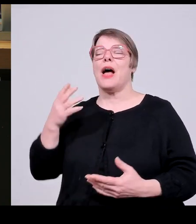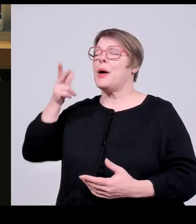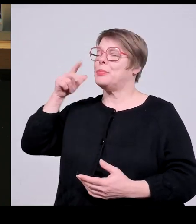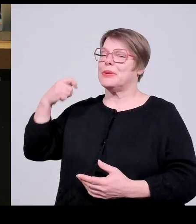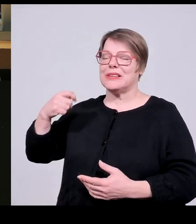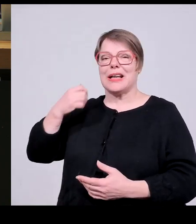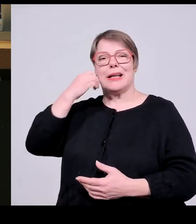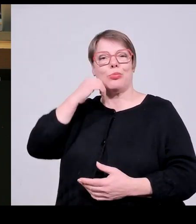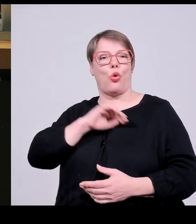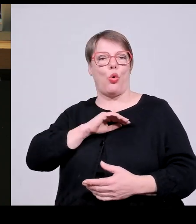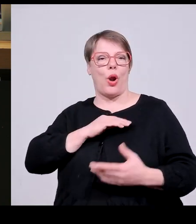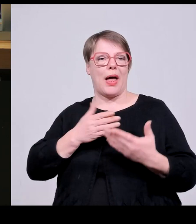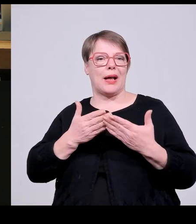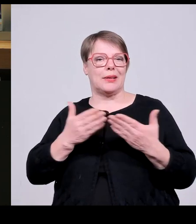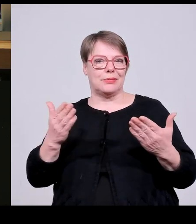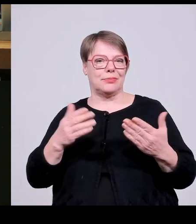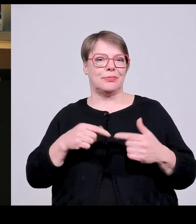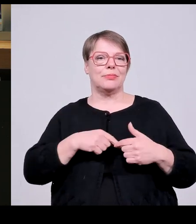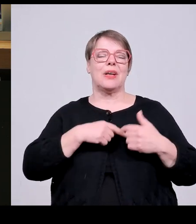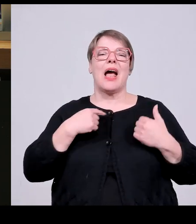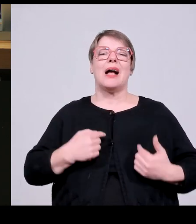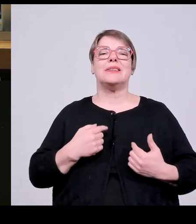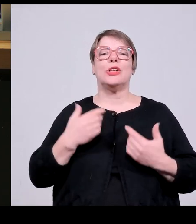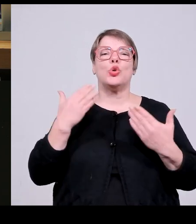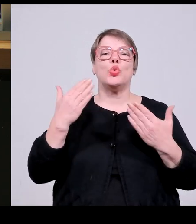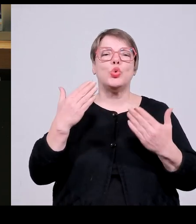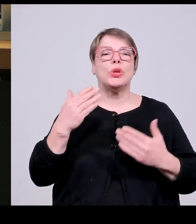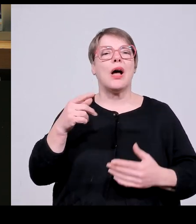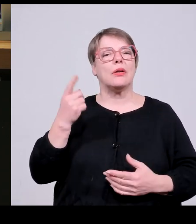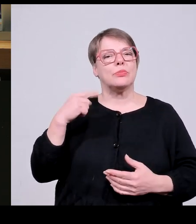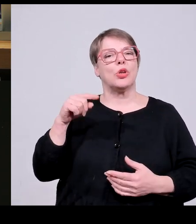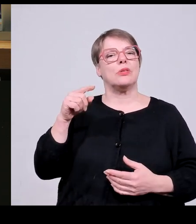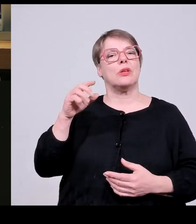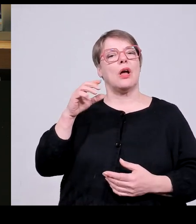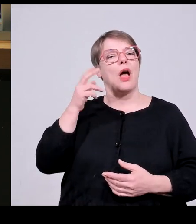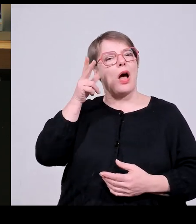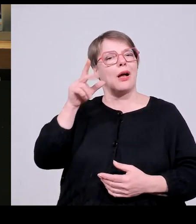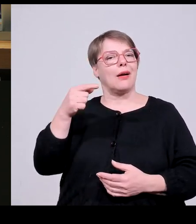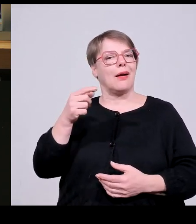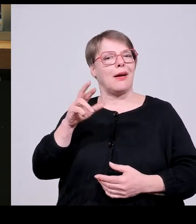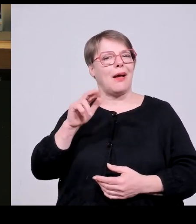Wir sind generell keine besonderen Freunde der Rekommunalisierung und wir glauben